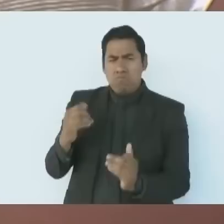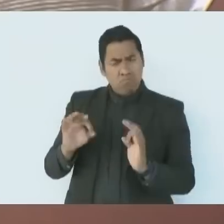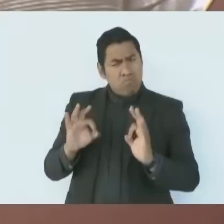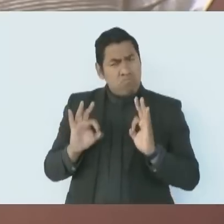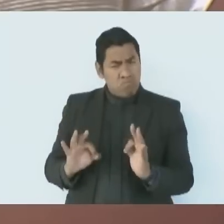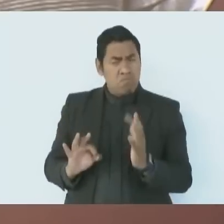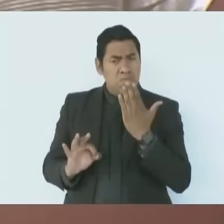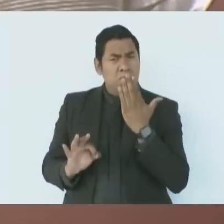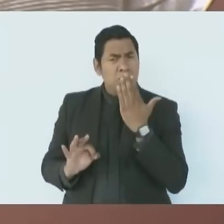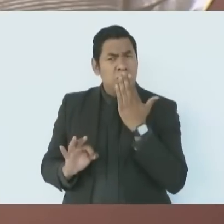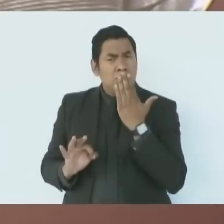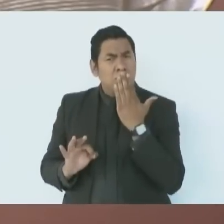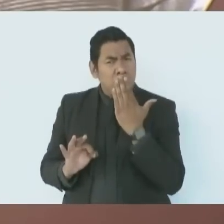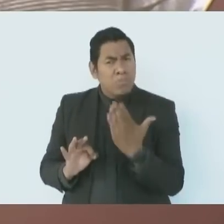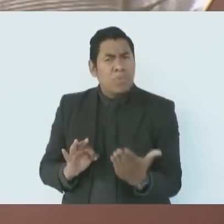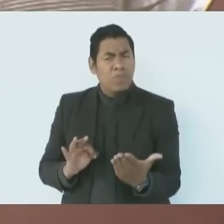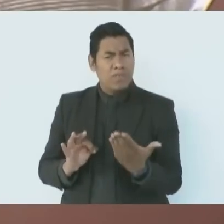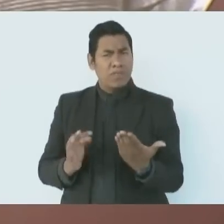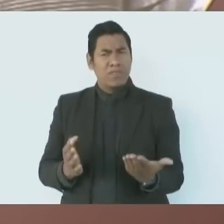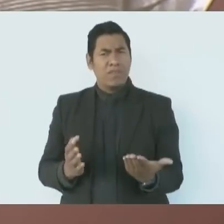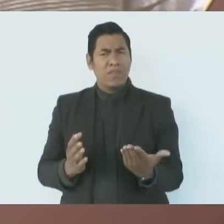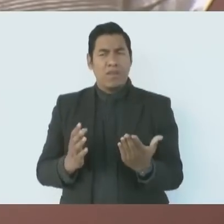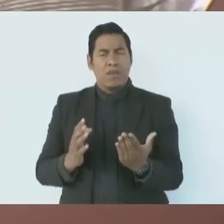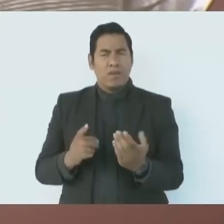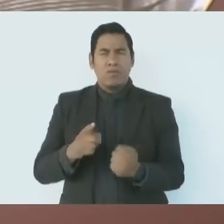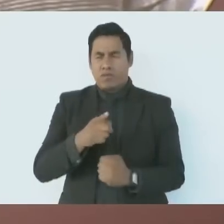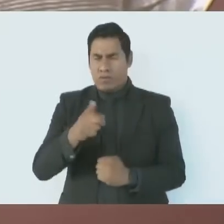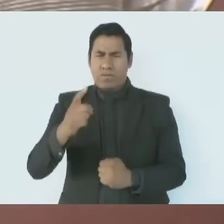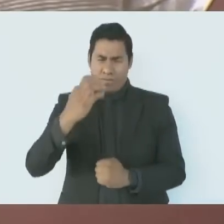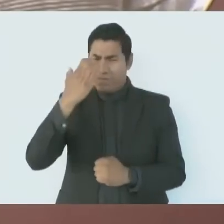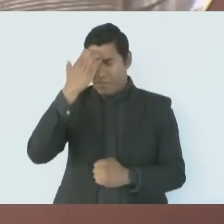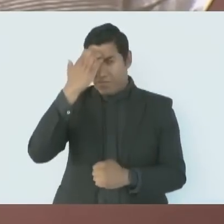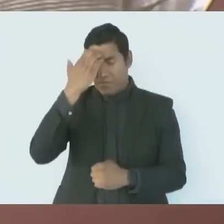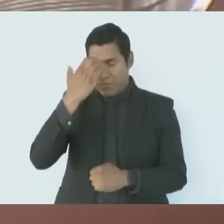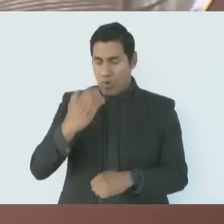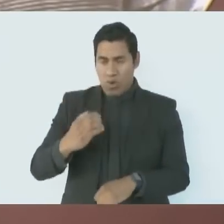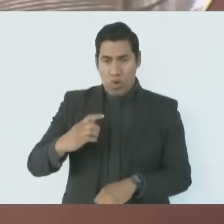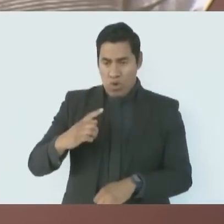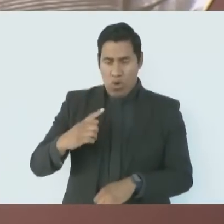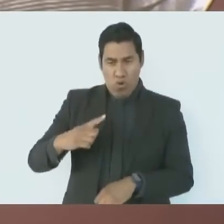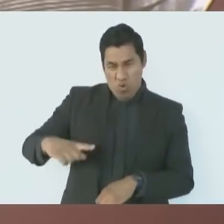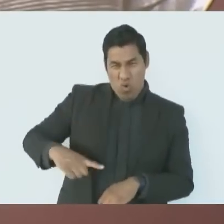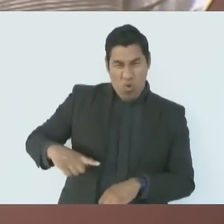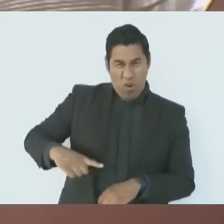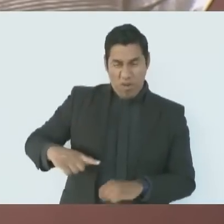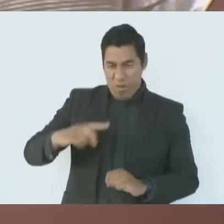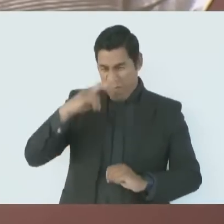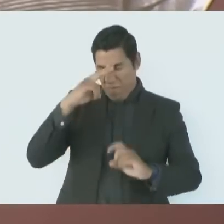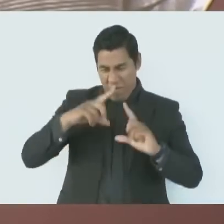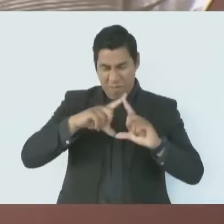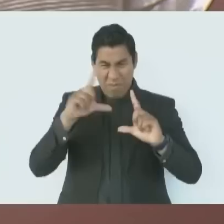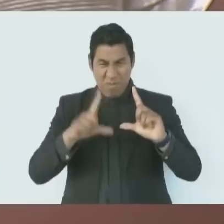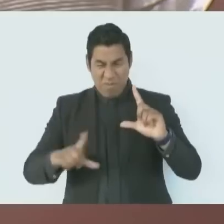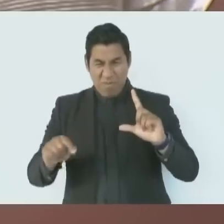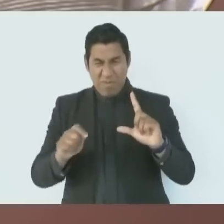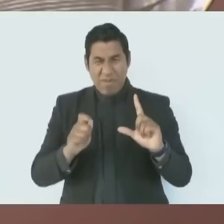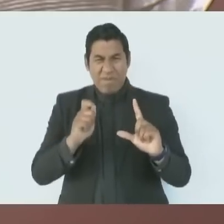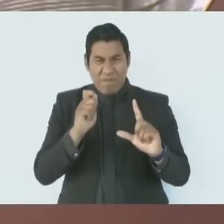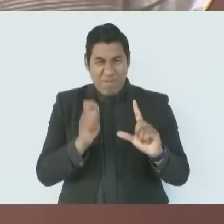que como saben nuestro gobierno es parte de lo que llamamos la cuarta